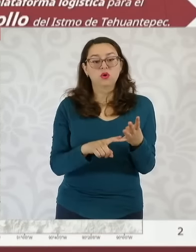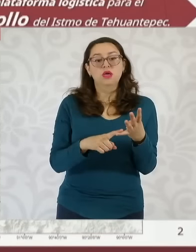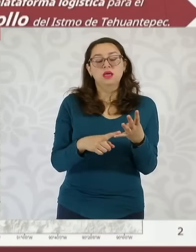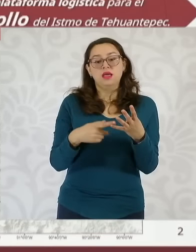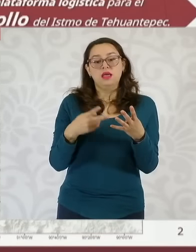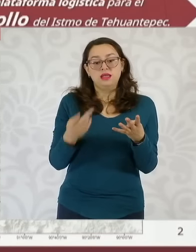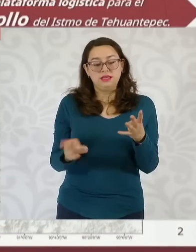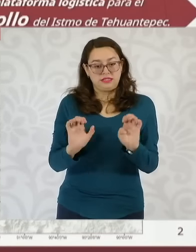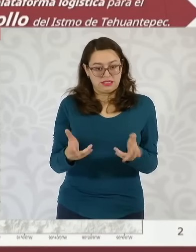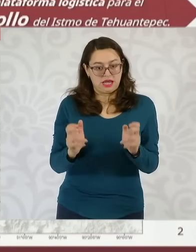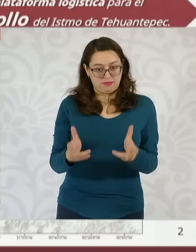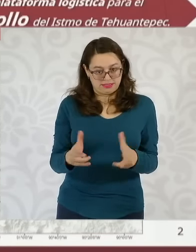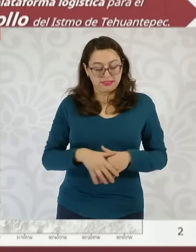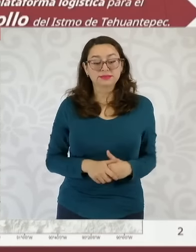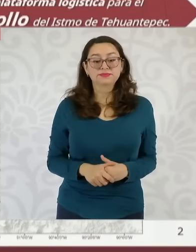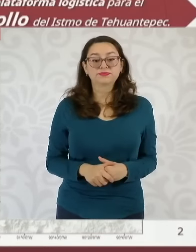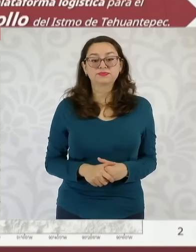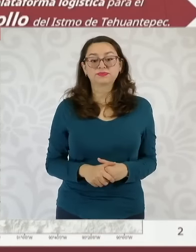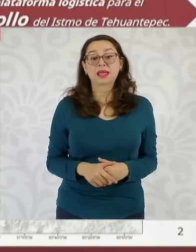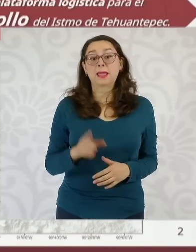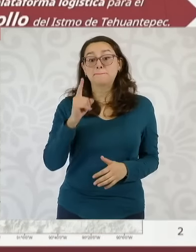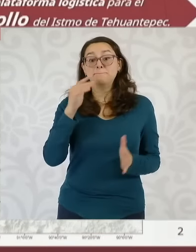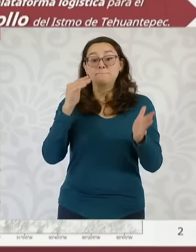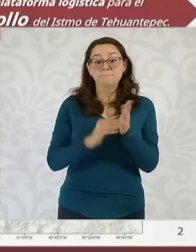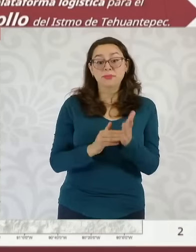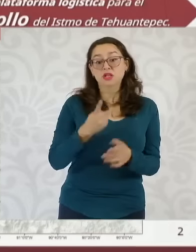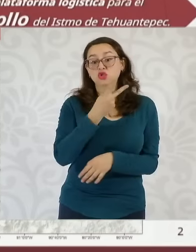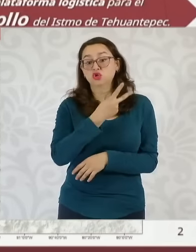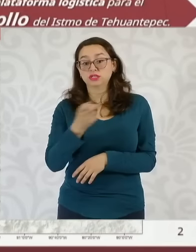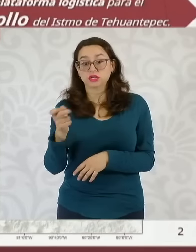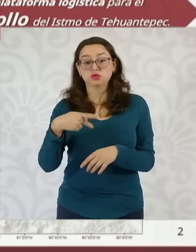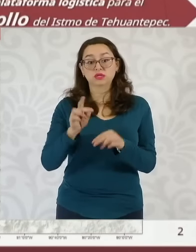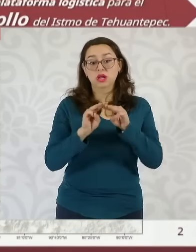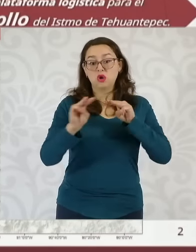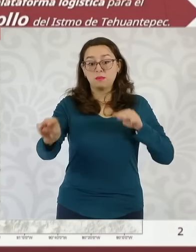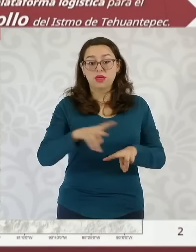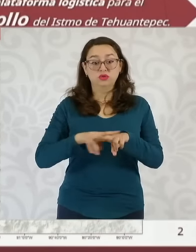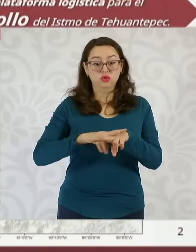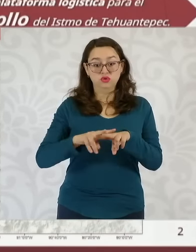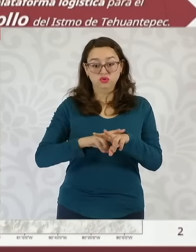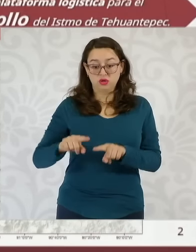estos están unidos por 100 km de vía férrea que son operados por el ferrocarril del ismo